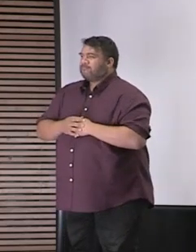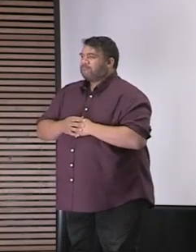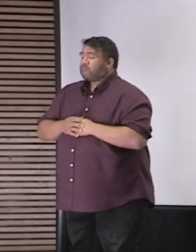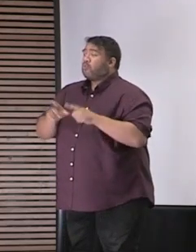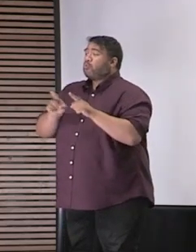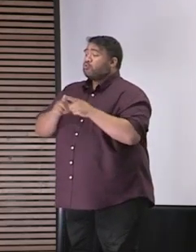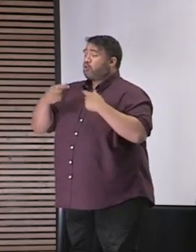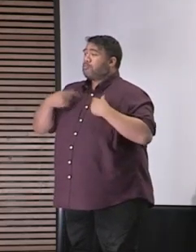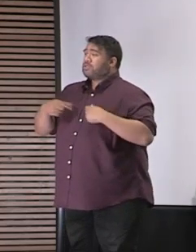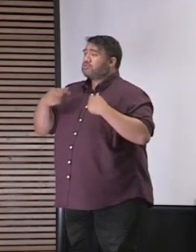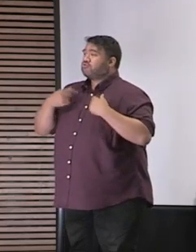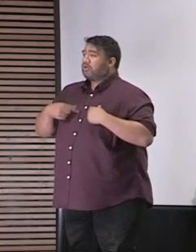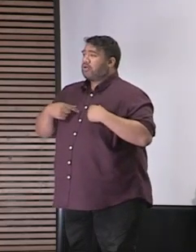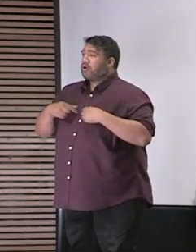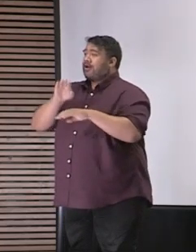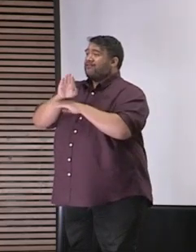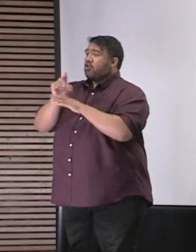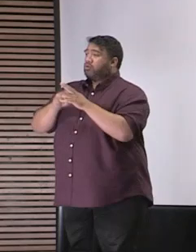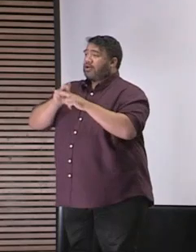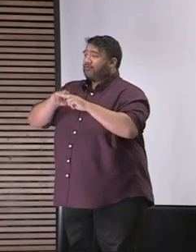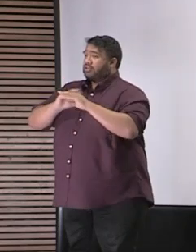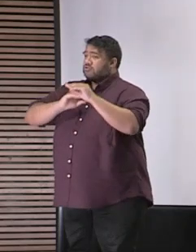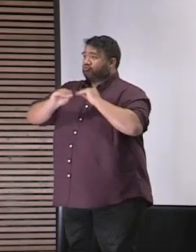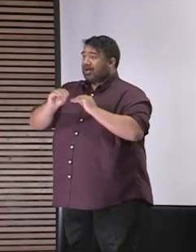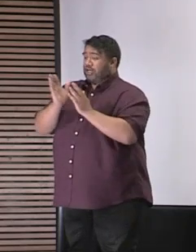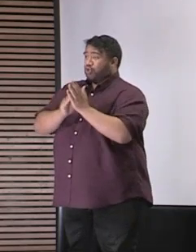haciendo bien en el nivel de alerta 4, también fuimos antes, antes de ese punto, para asegurarnos de que el virus no